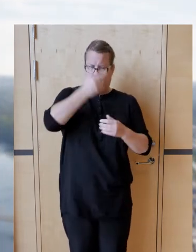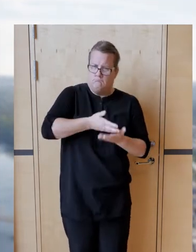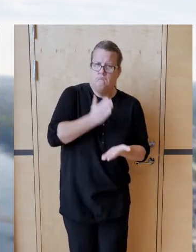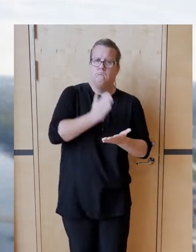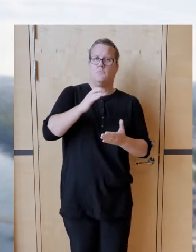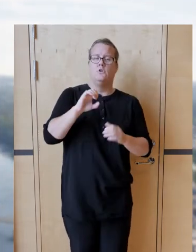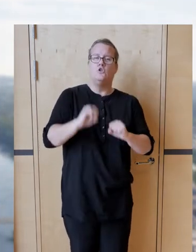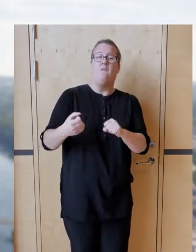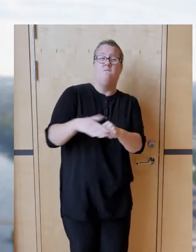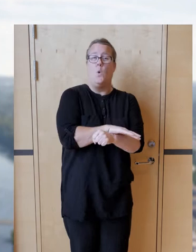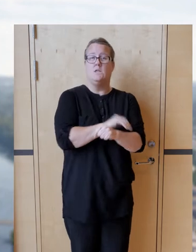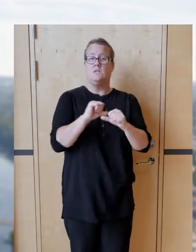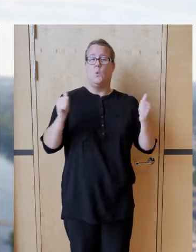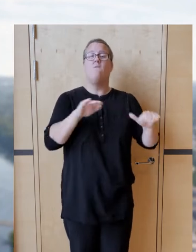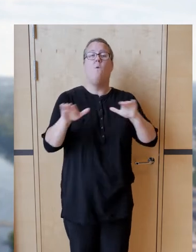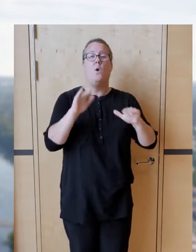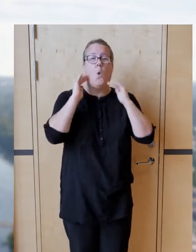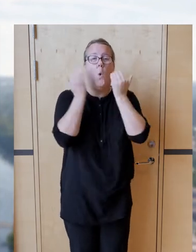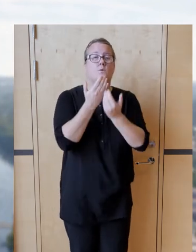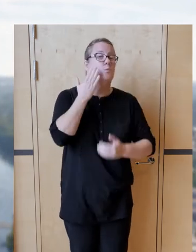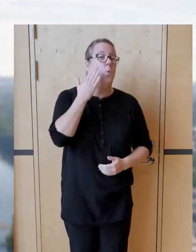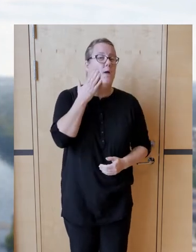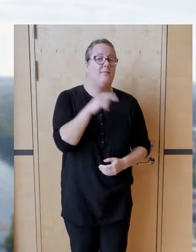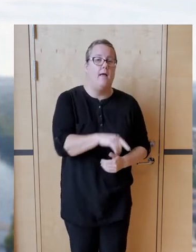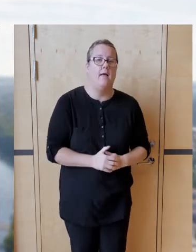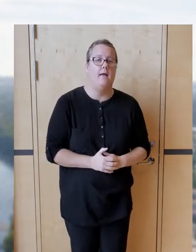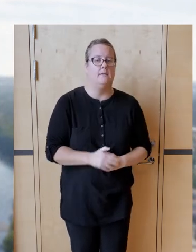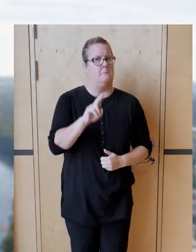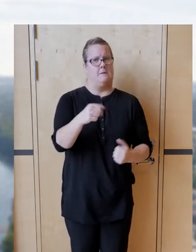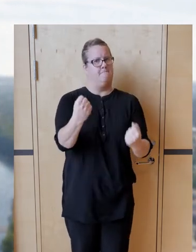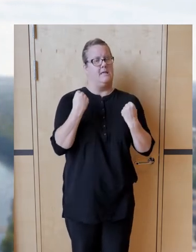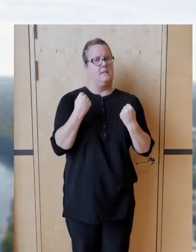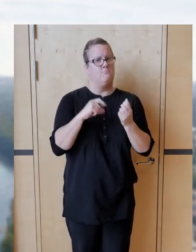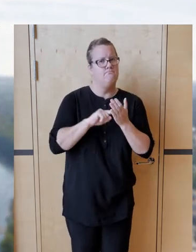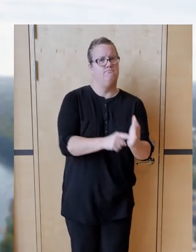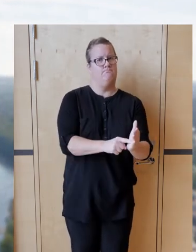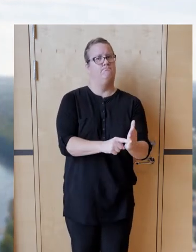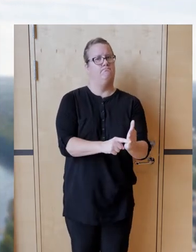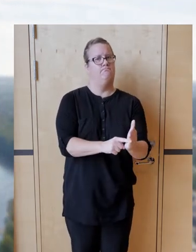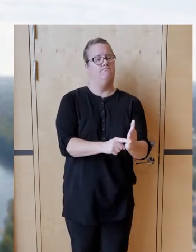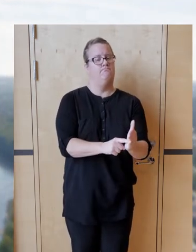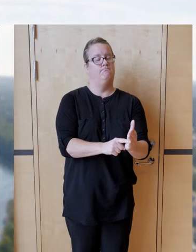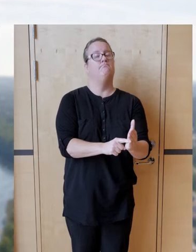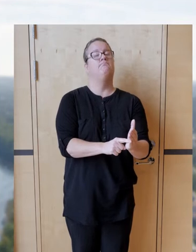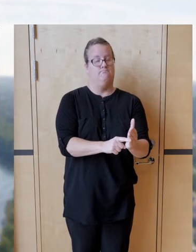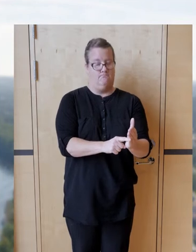Vård och omsorgsboende Och det är viktigt att poängtera Så med den med anledning av det